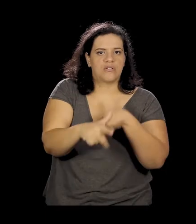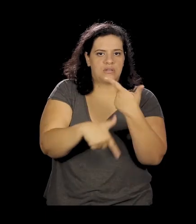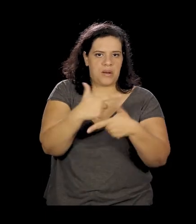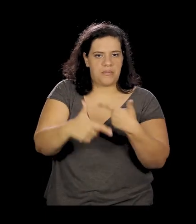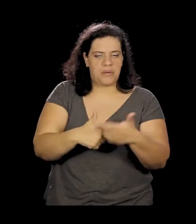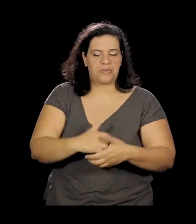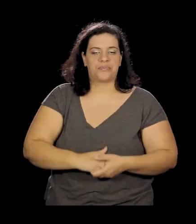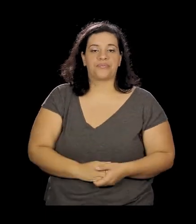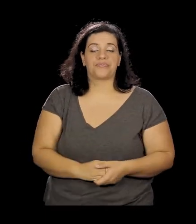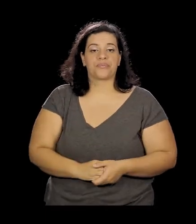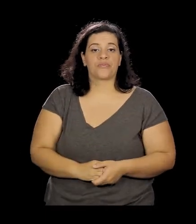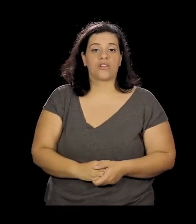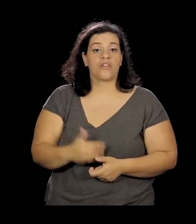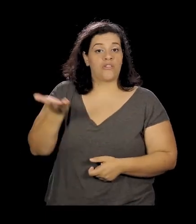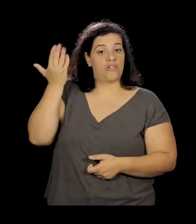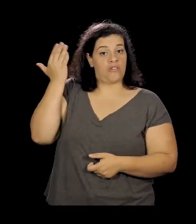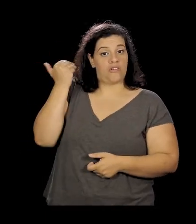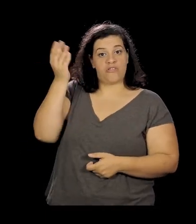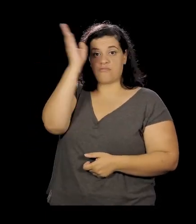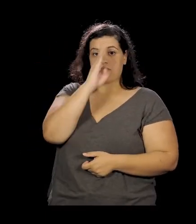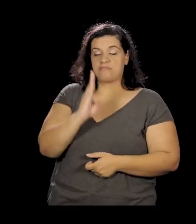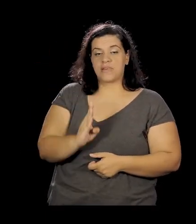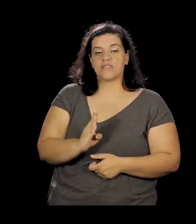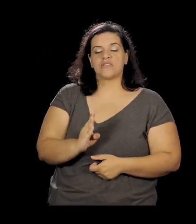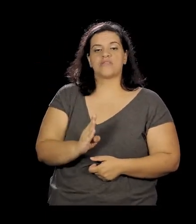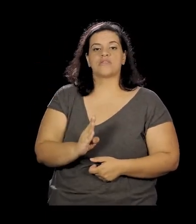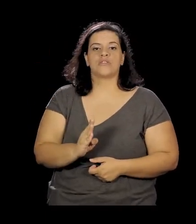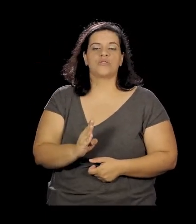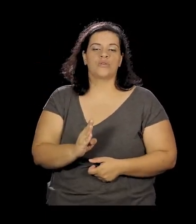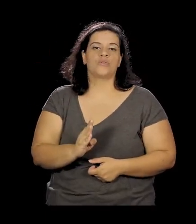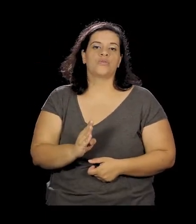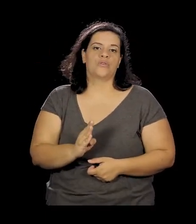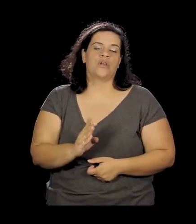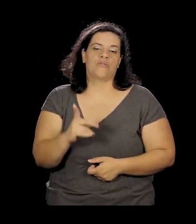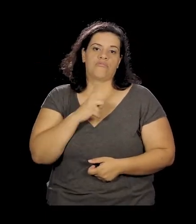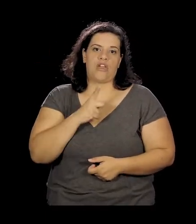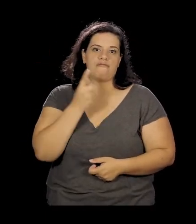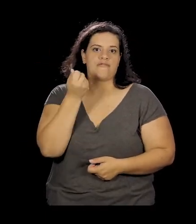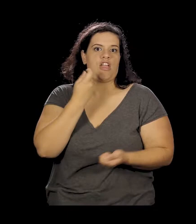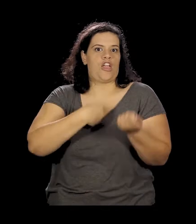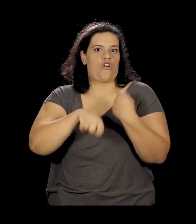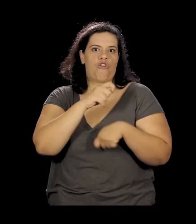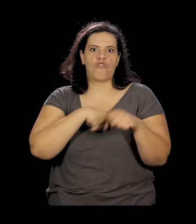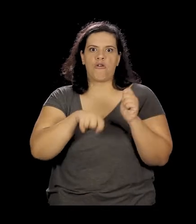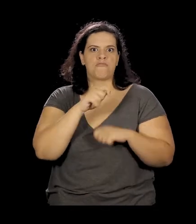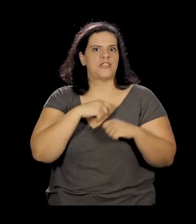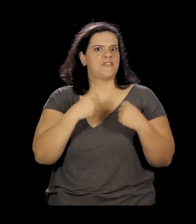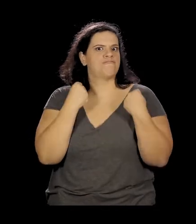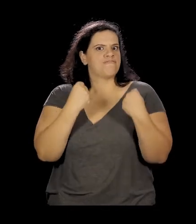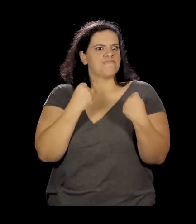Quando o Brasil estava com a economia muito forte,